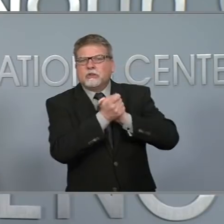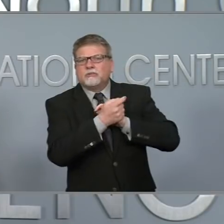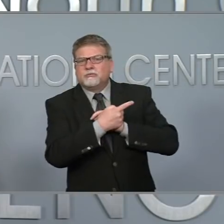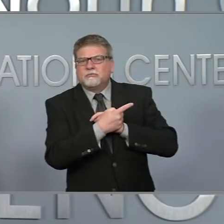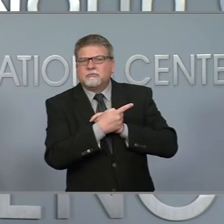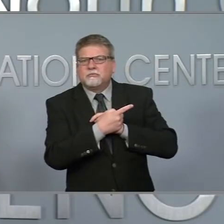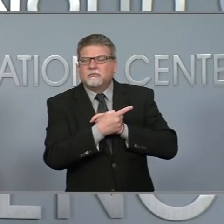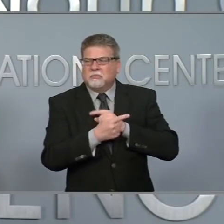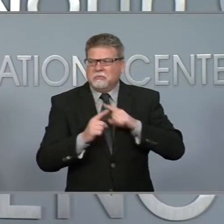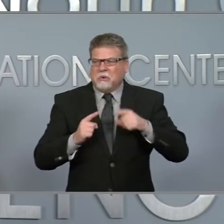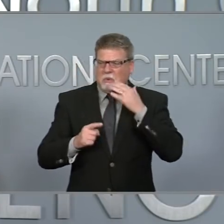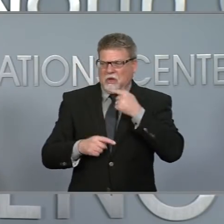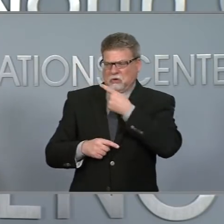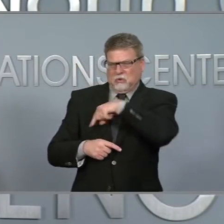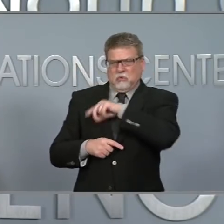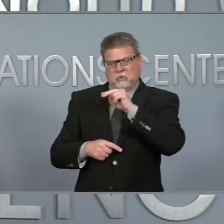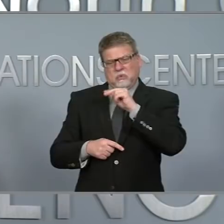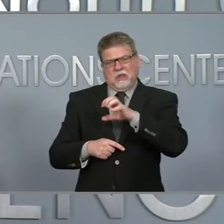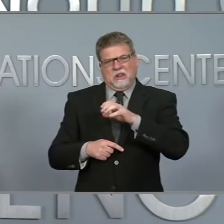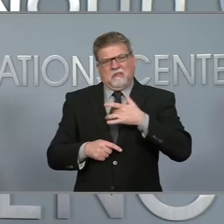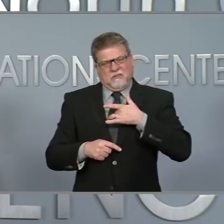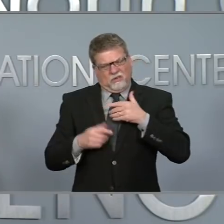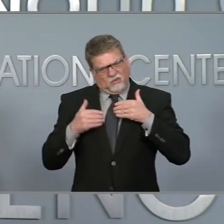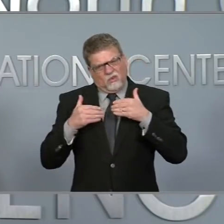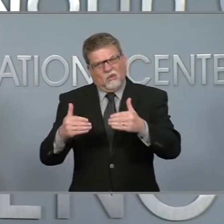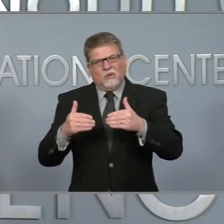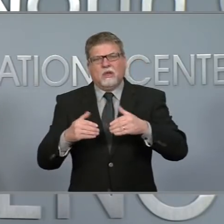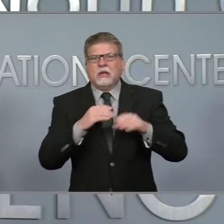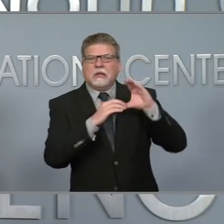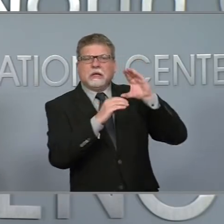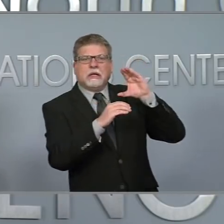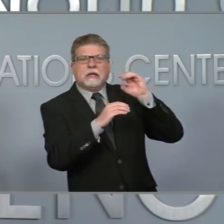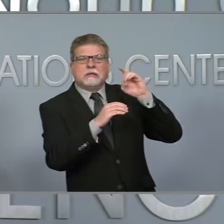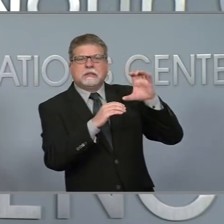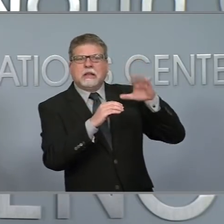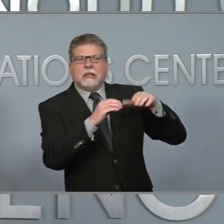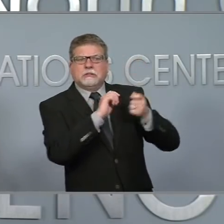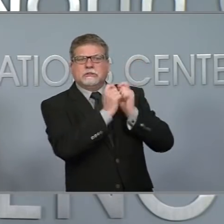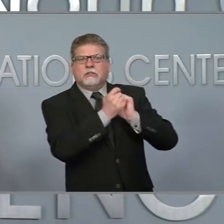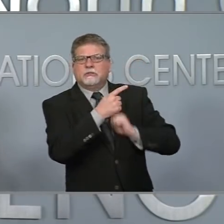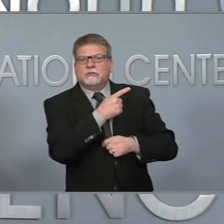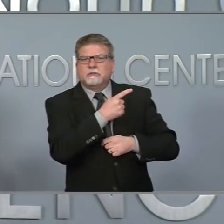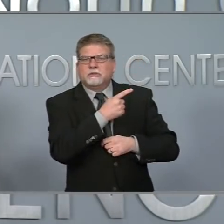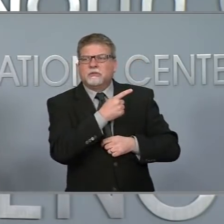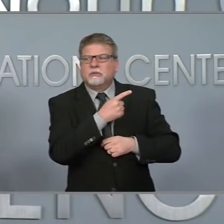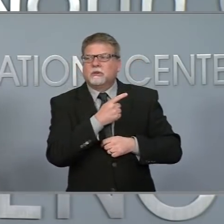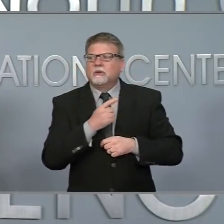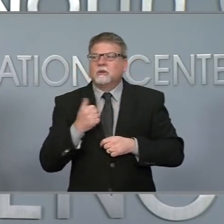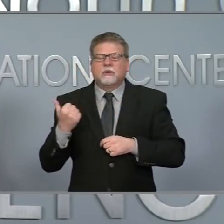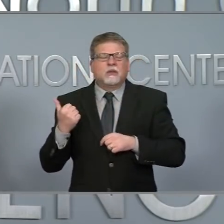hablaron de actualizar sus